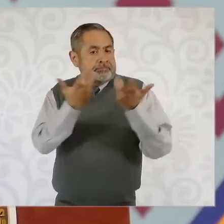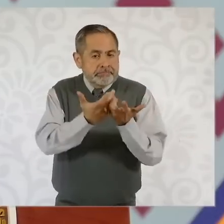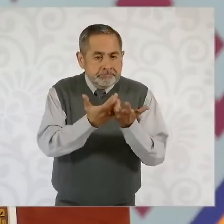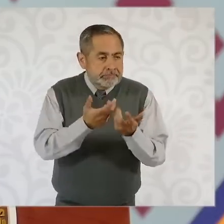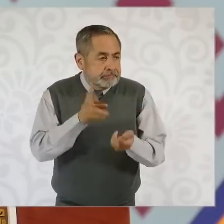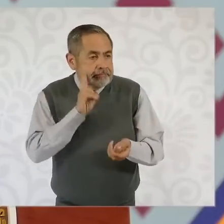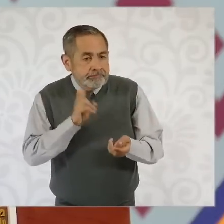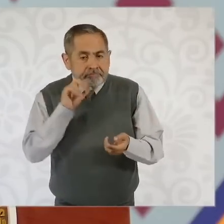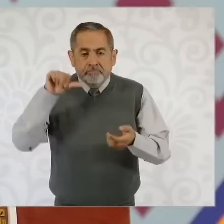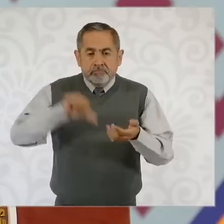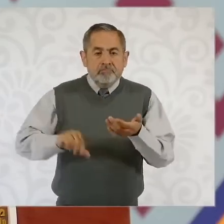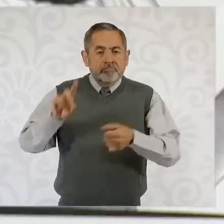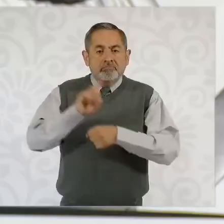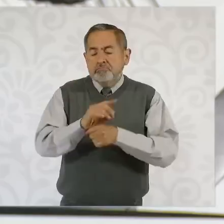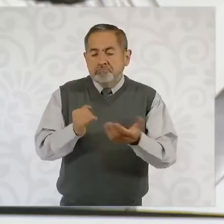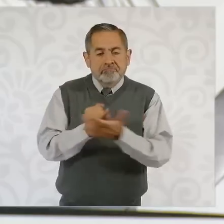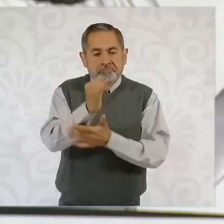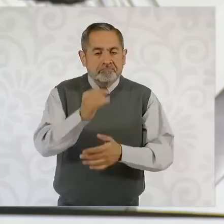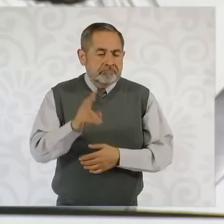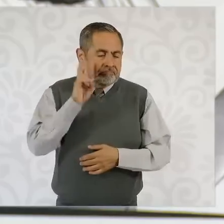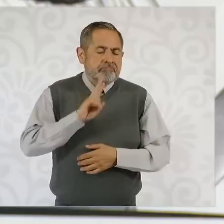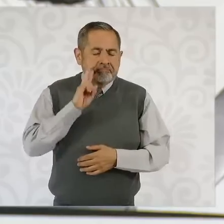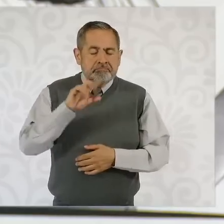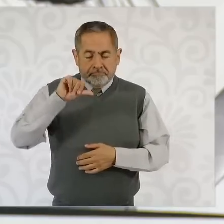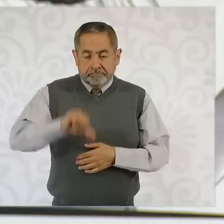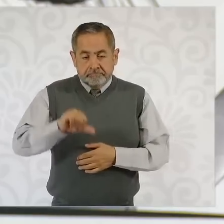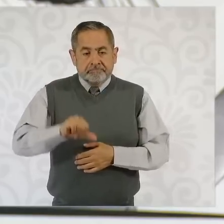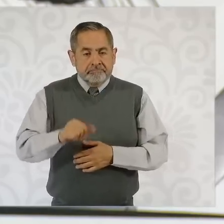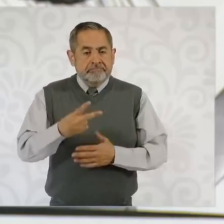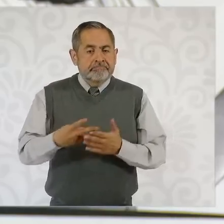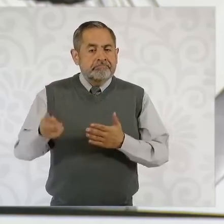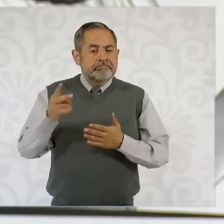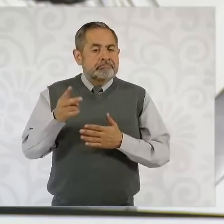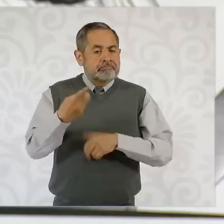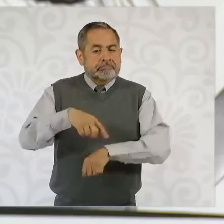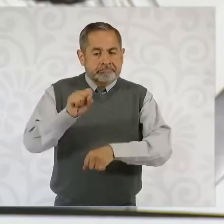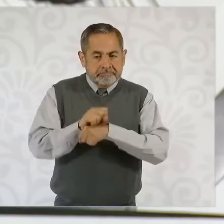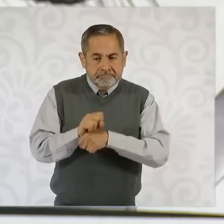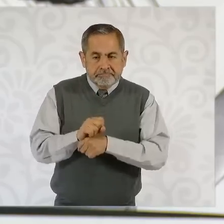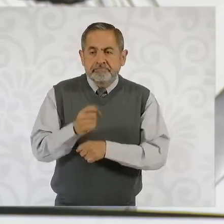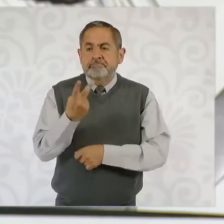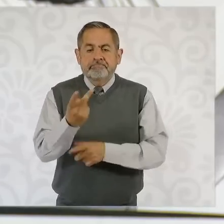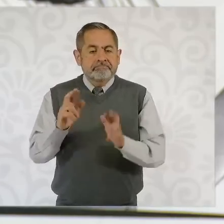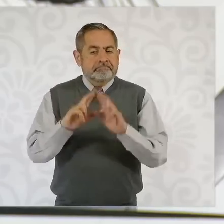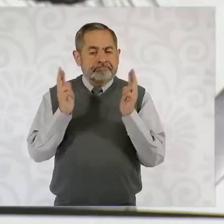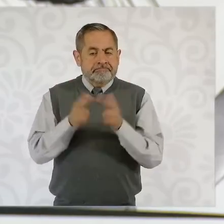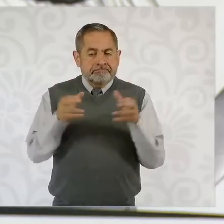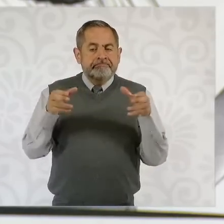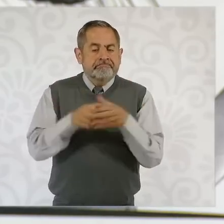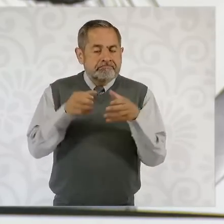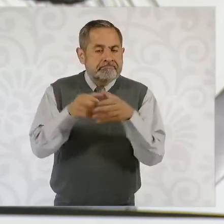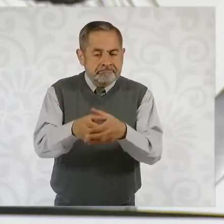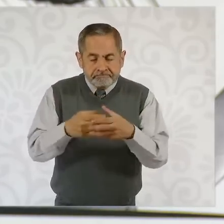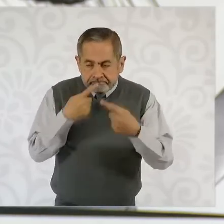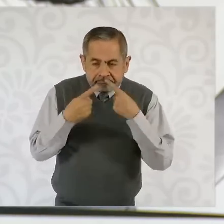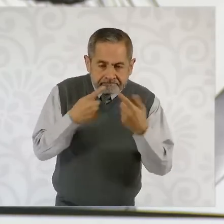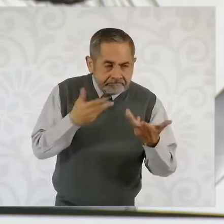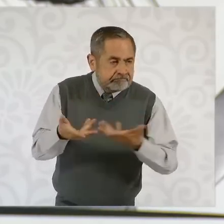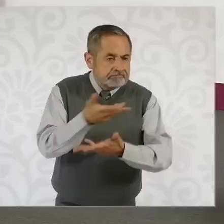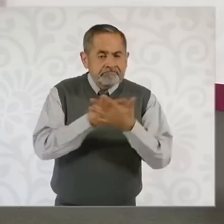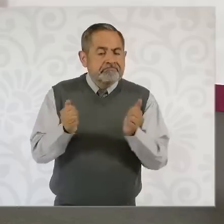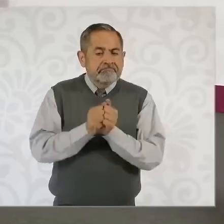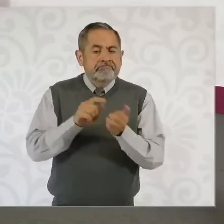el día de hoy Entonces esta semana se estarían llevando a cabo las dos reuniones e el secretario